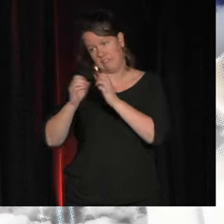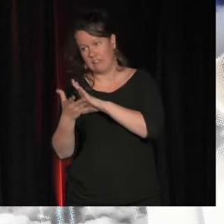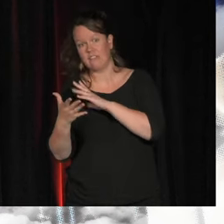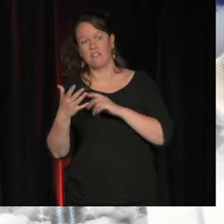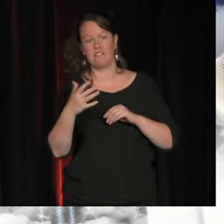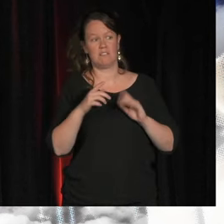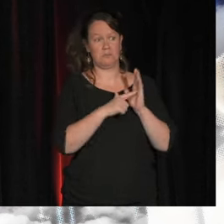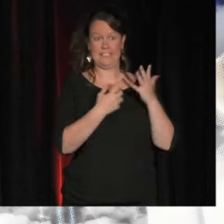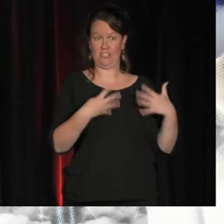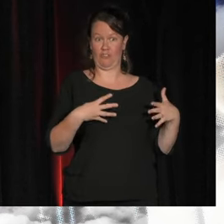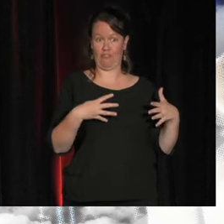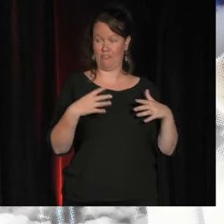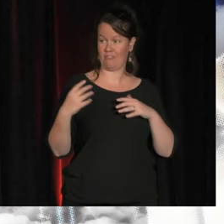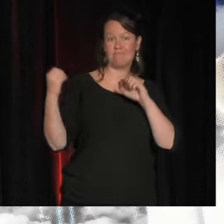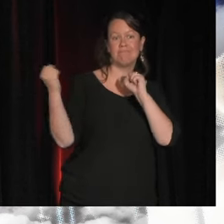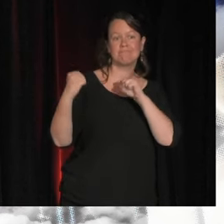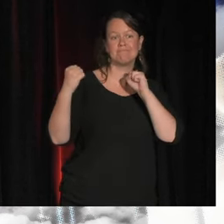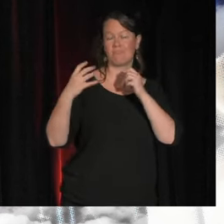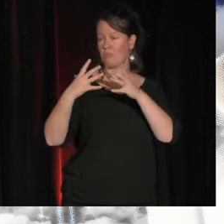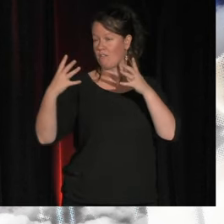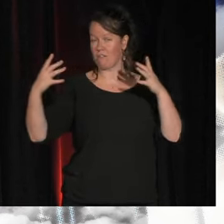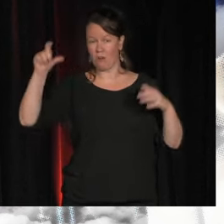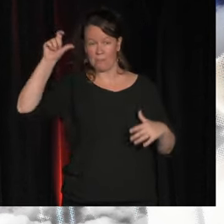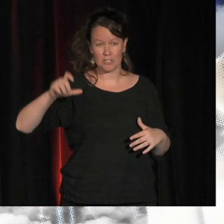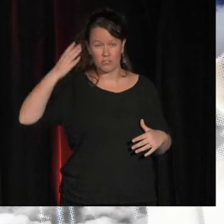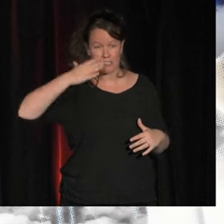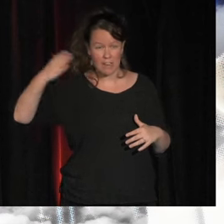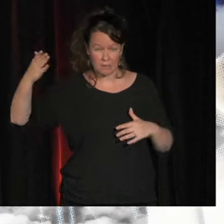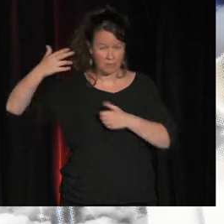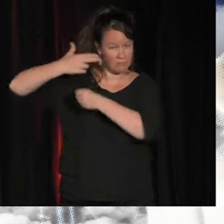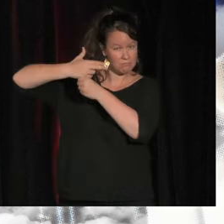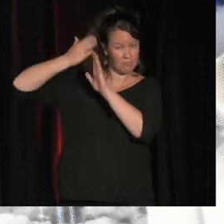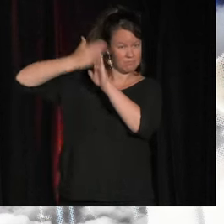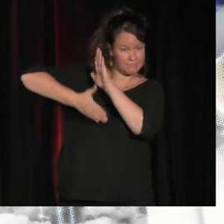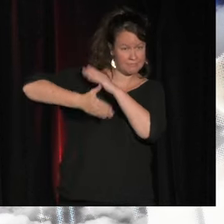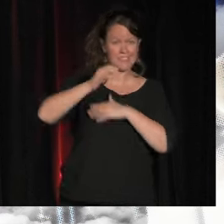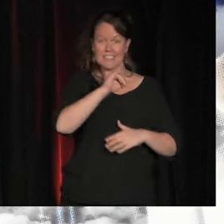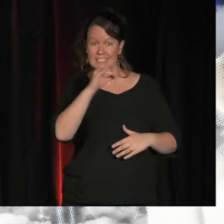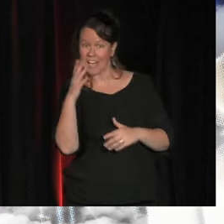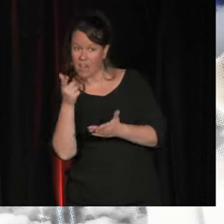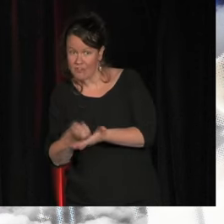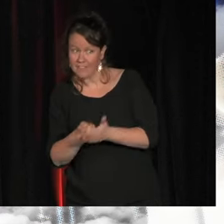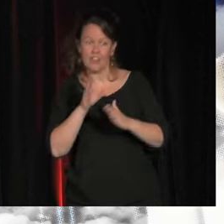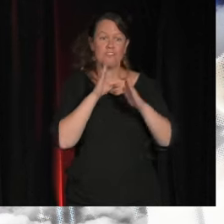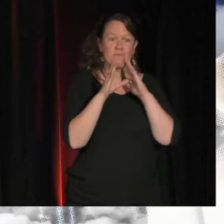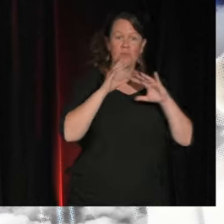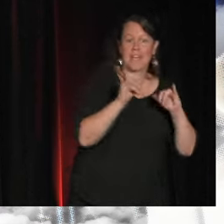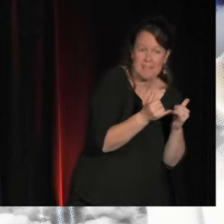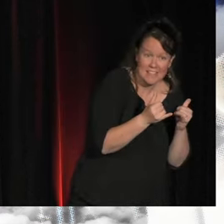d'exclusivité avec les plus gros streamers du moment, ça ferme en 2020, racheté par Facebook Gaming qui ferme en 2022. Donc c'est…